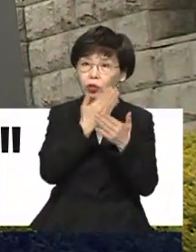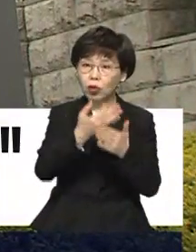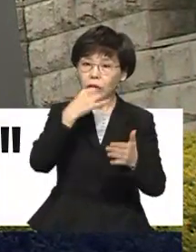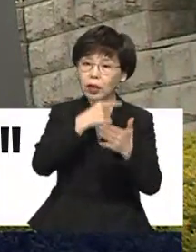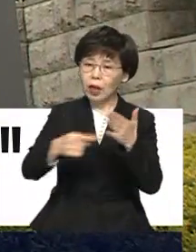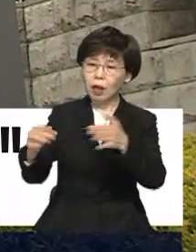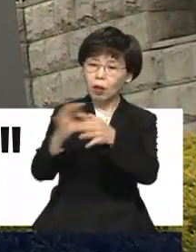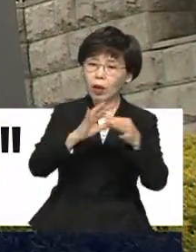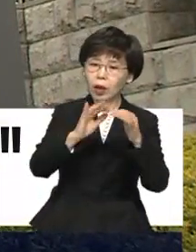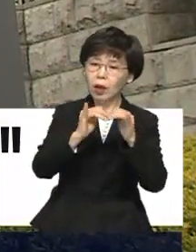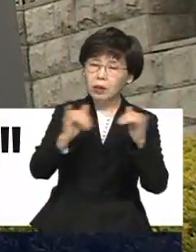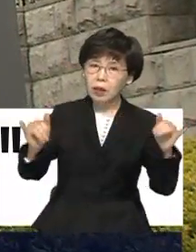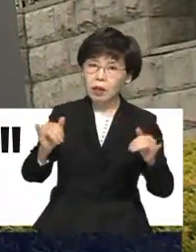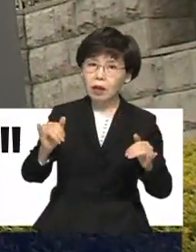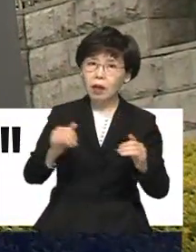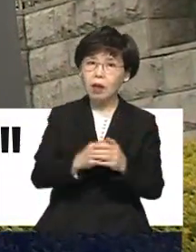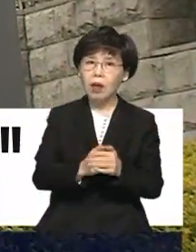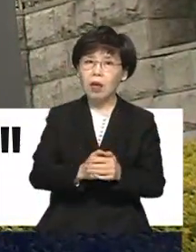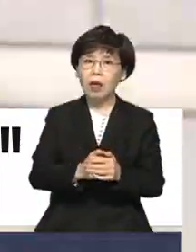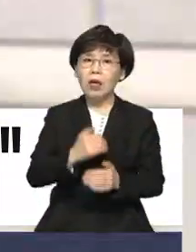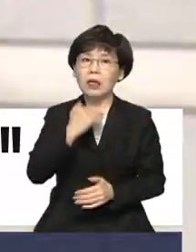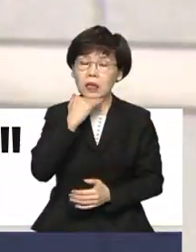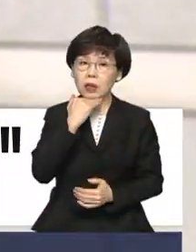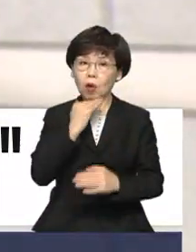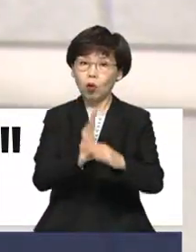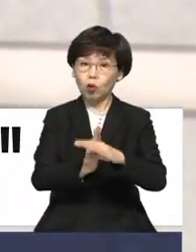수준을 넘어서는 지배구조 개선을 통해